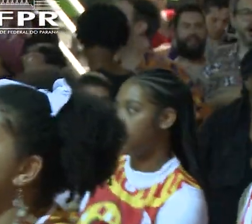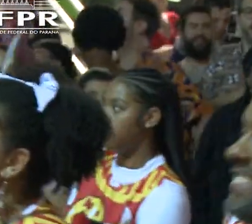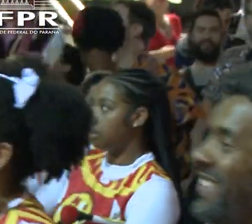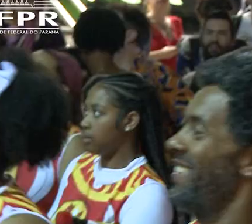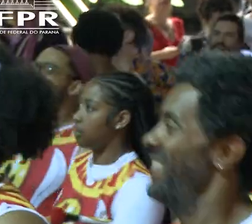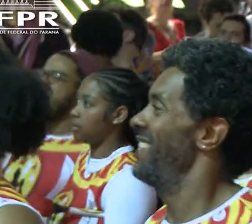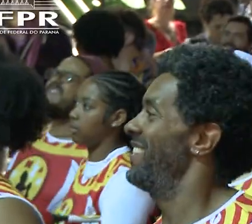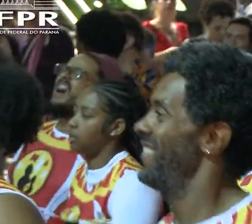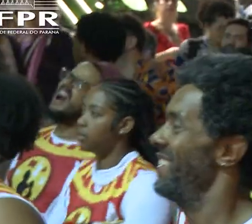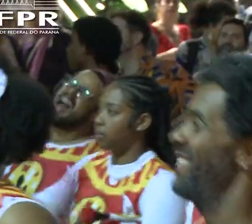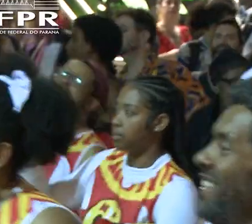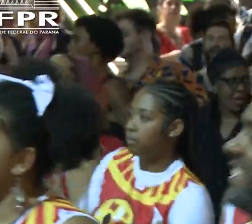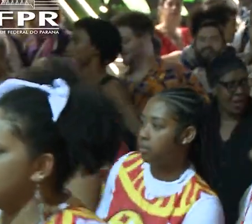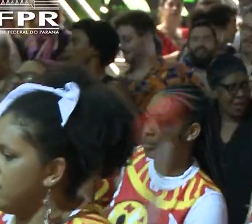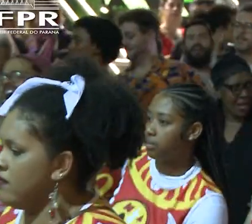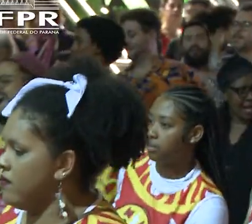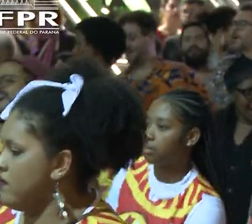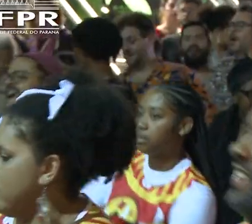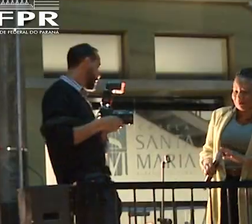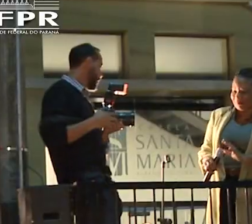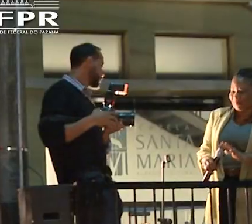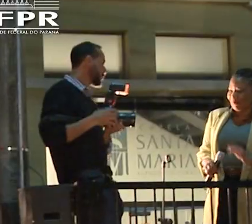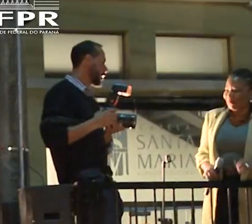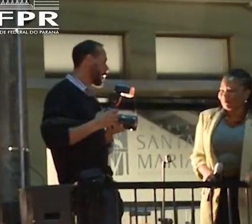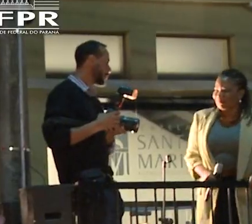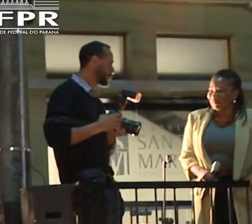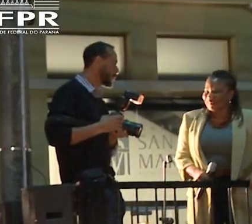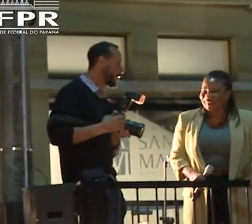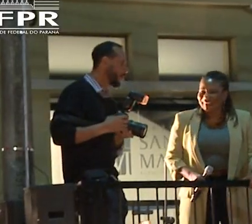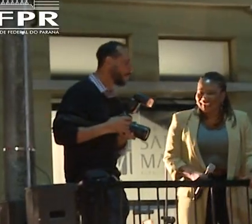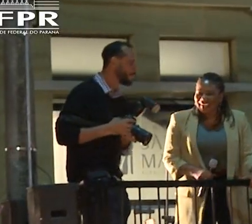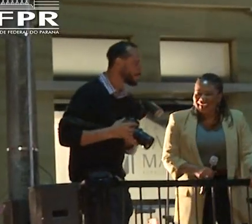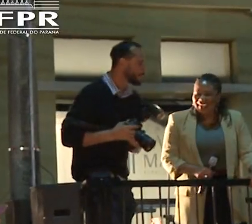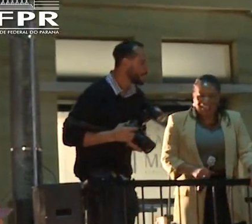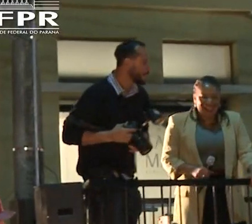pelas ruas do Centro de Curitiba, com a participação de blocos tradicionais